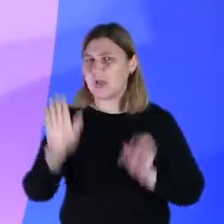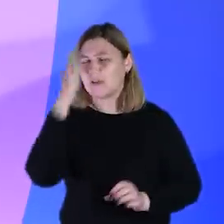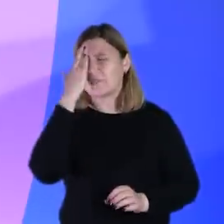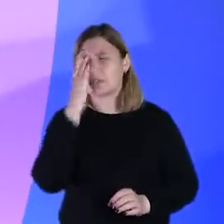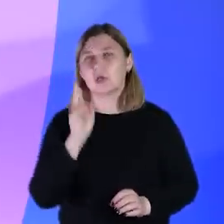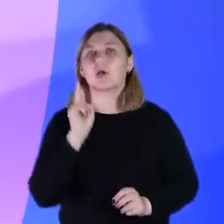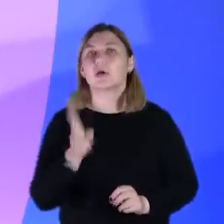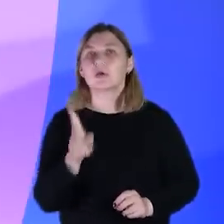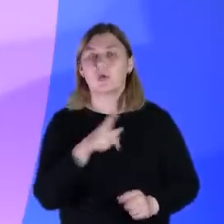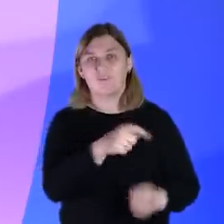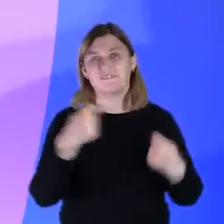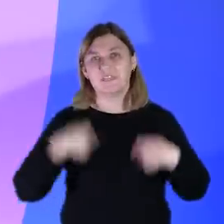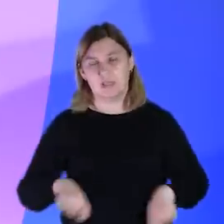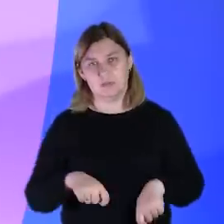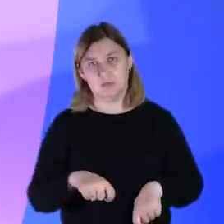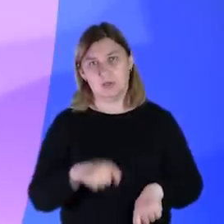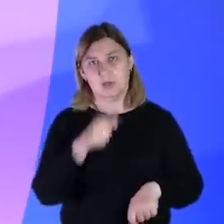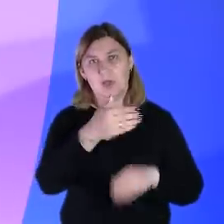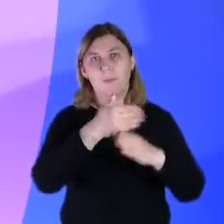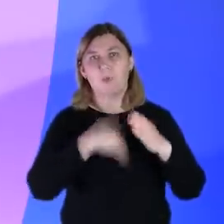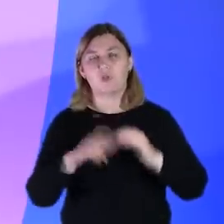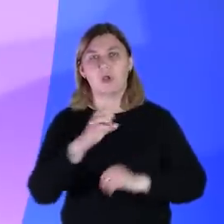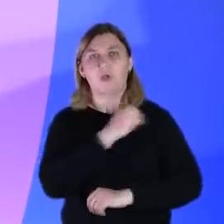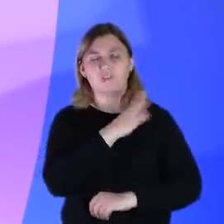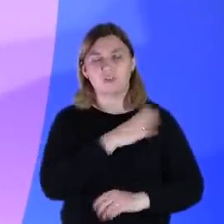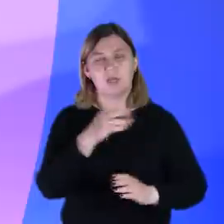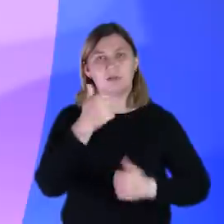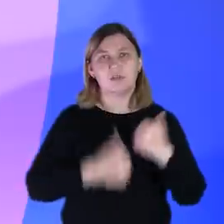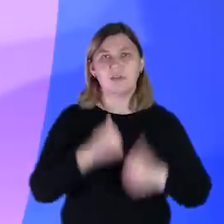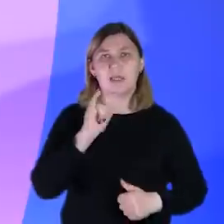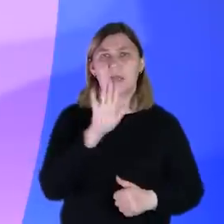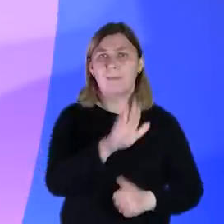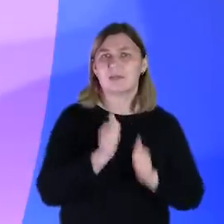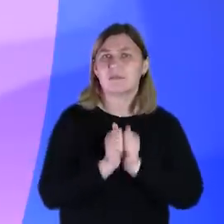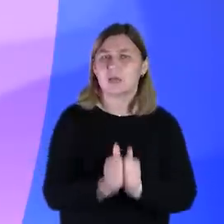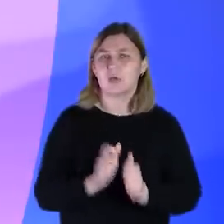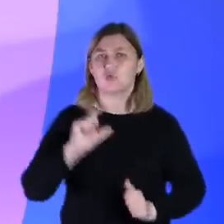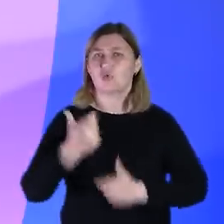kto w danej wiosce jest podoficerem zawodowym, jaką pełnił rolę, czym się zajmował,